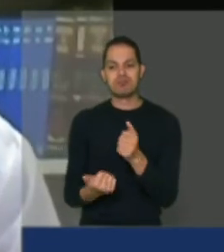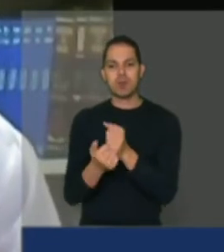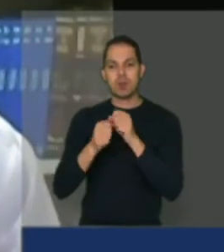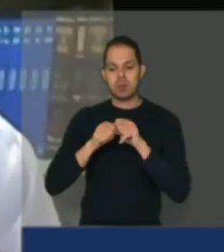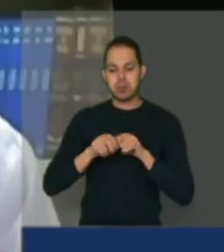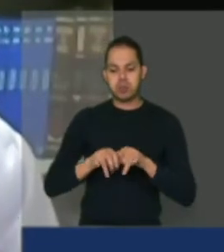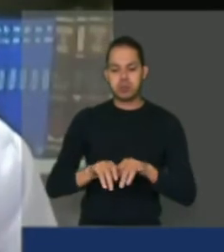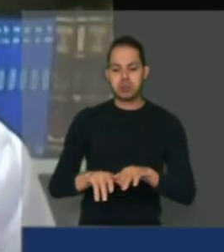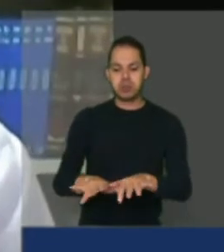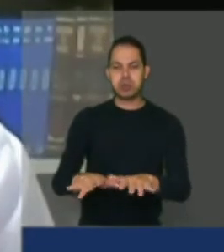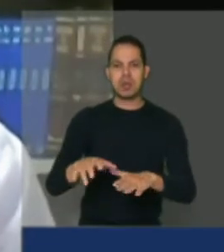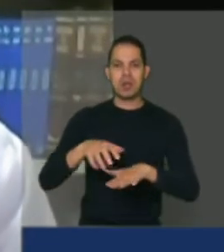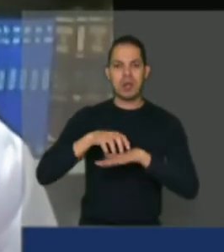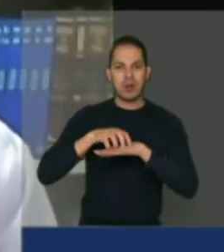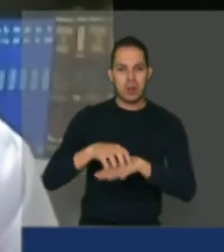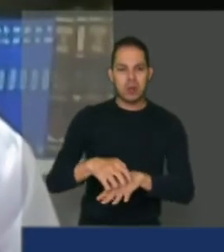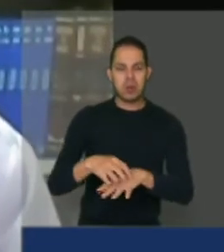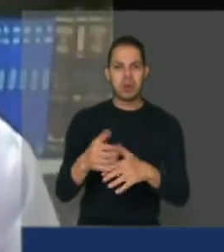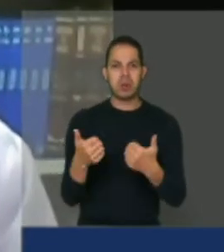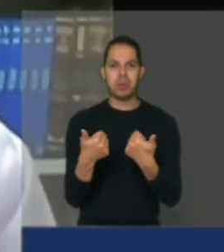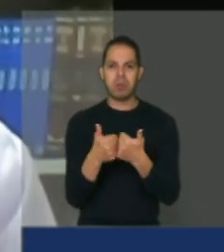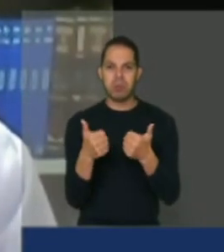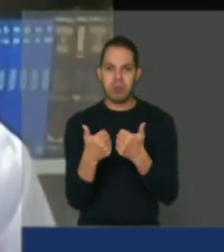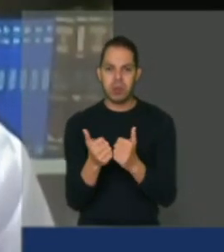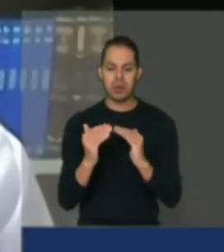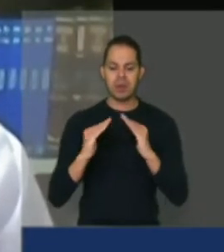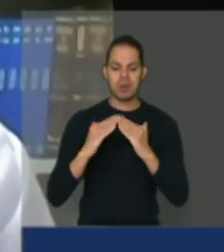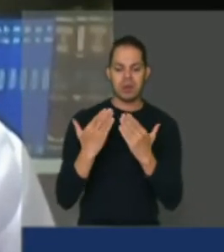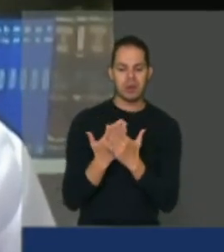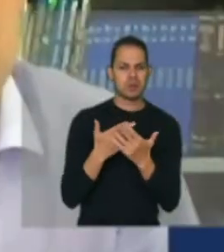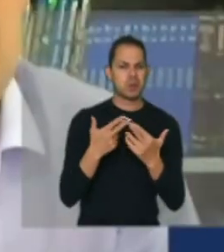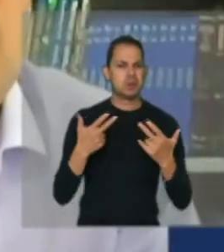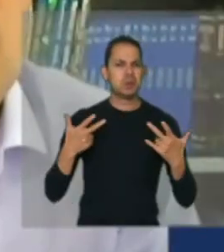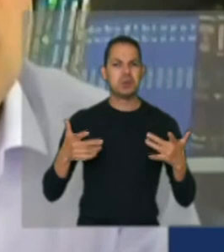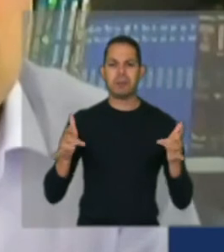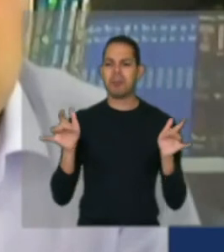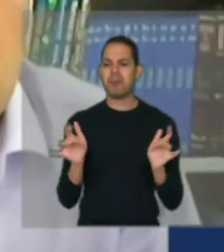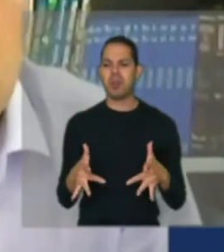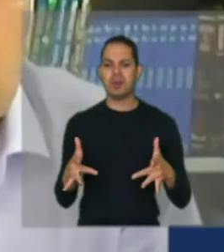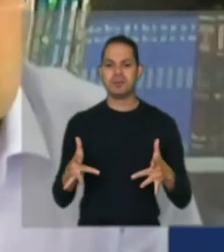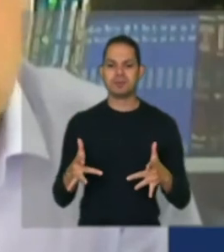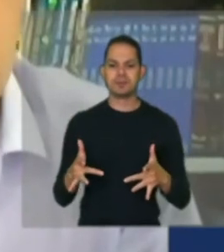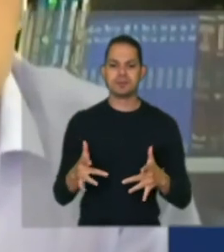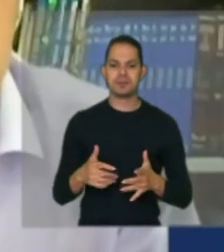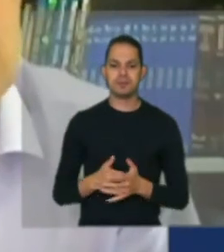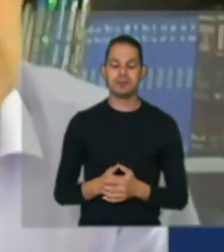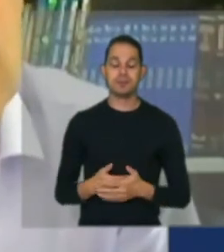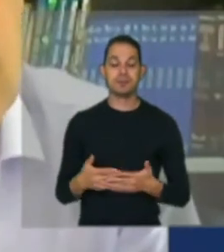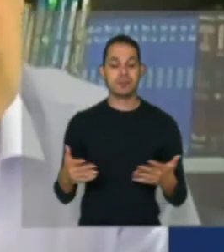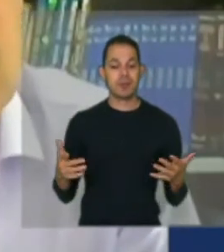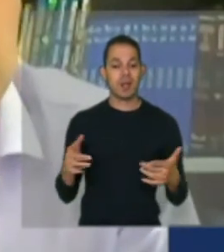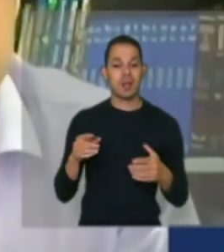O, NÉ? O TRANSPORTE ESCOLAR, ESTRADAS E CIRCULAÇÃO DE VEÍCULOS. PORTANTO É UM PREJUÍZO MUITO GRANDE É UM SOFRIMENTO PARA TODAS ESSAS POPULAÇÕES. ALÉM DE QUE O